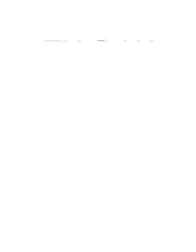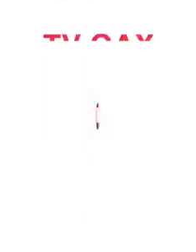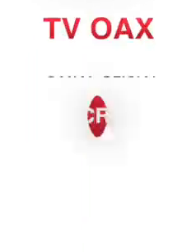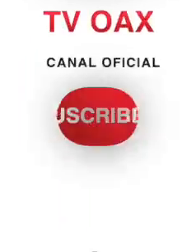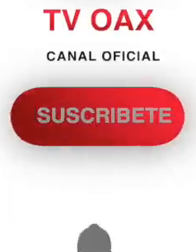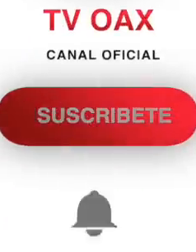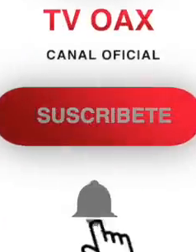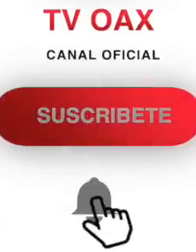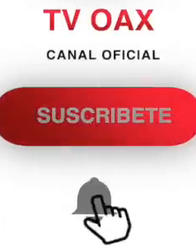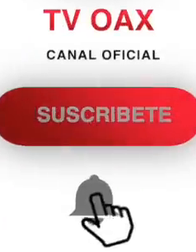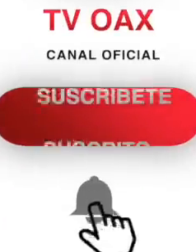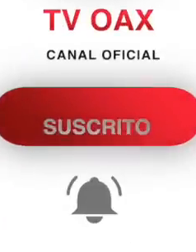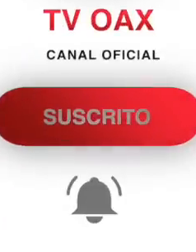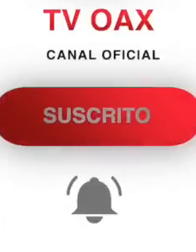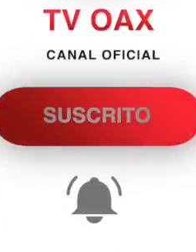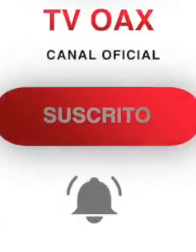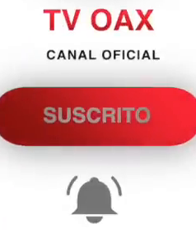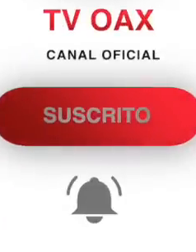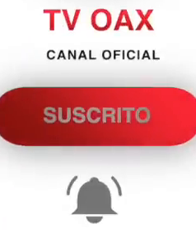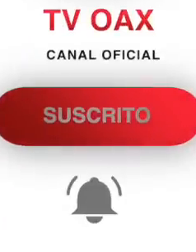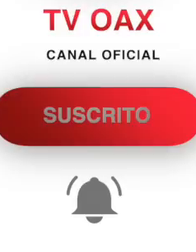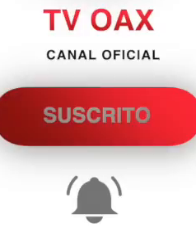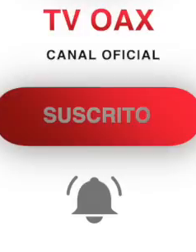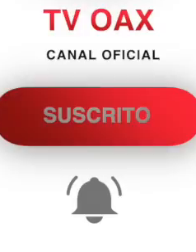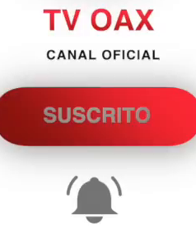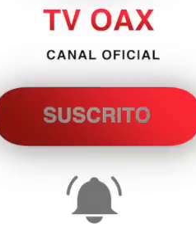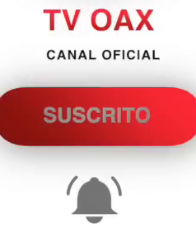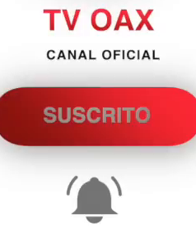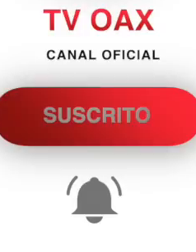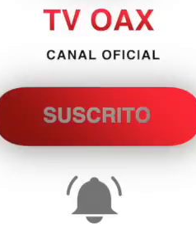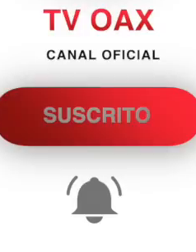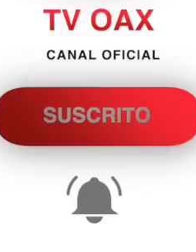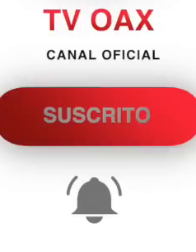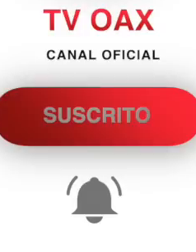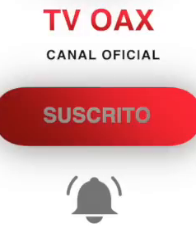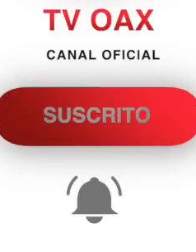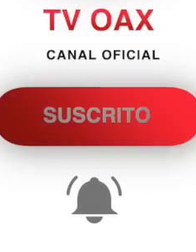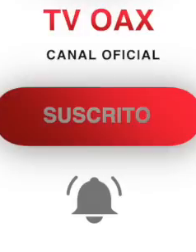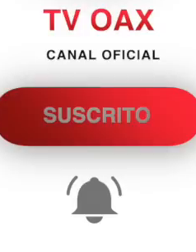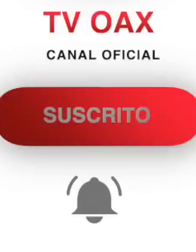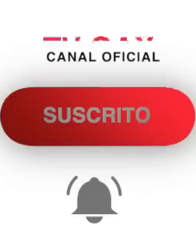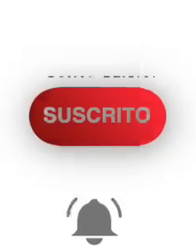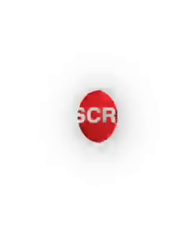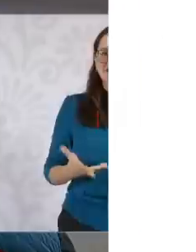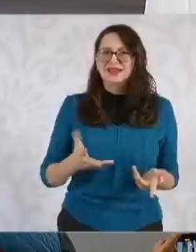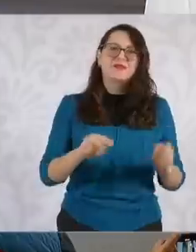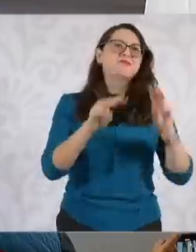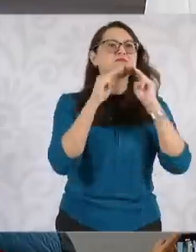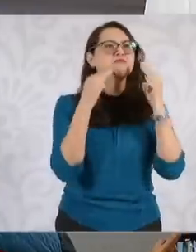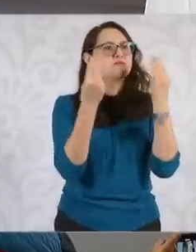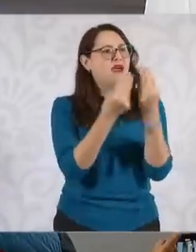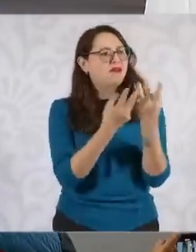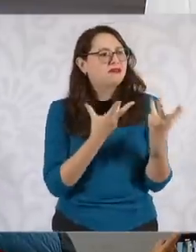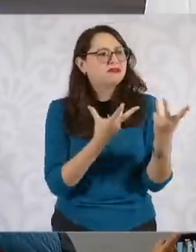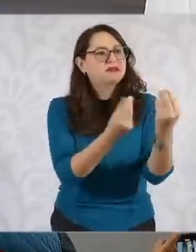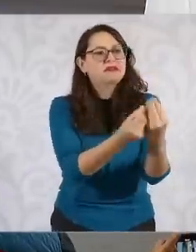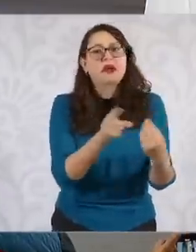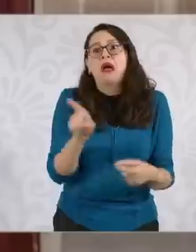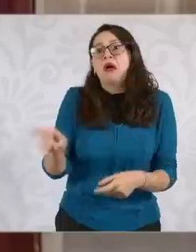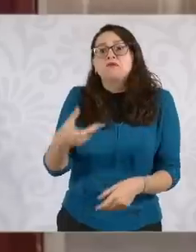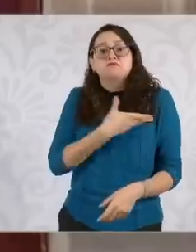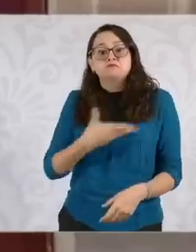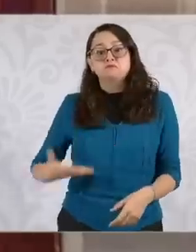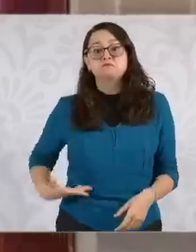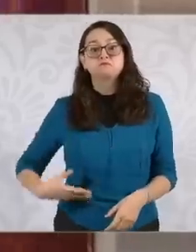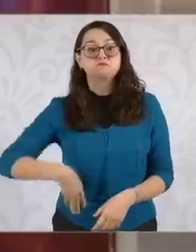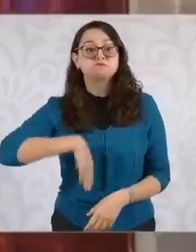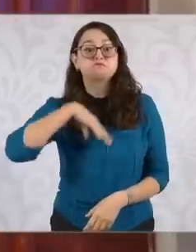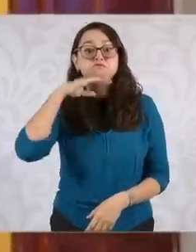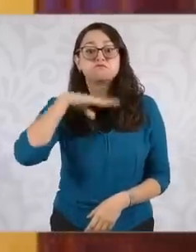cuenta enfrentar el crimen organizado fue una de las decisiones más difíciles de mi vida y puse ahí